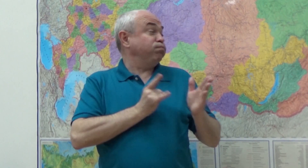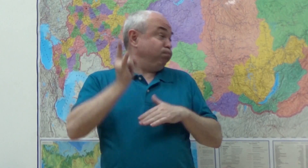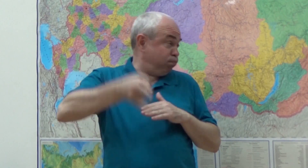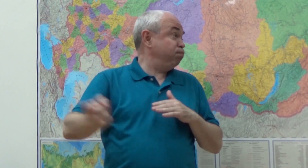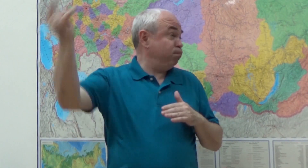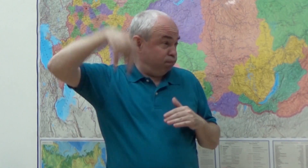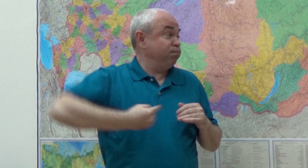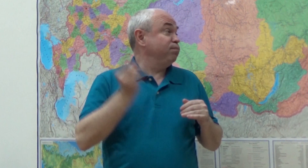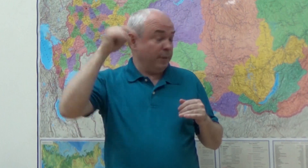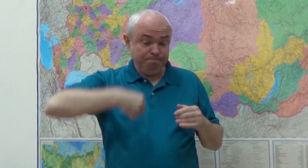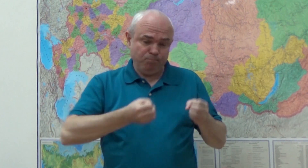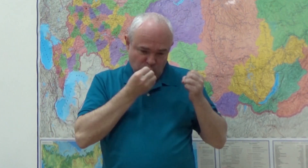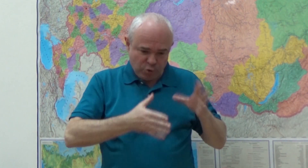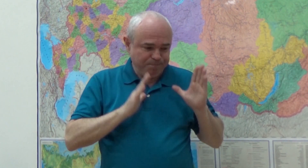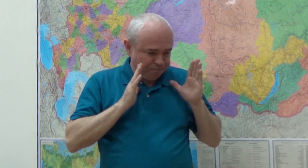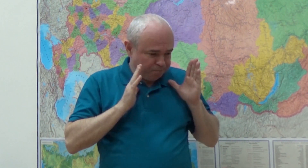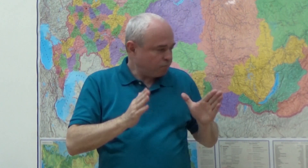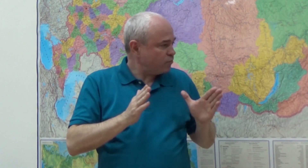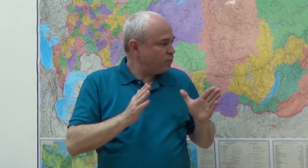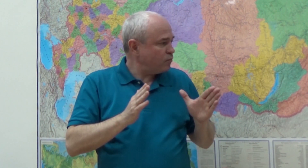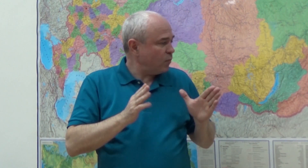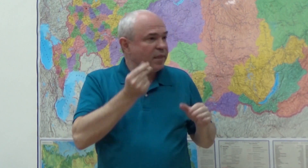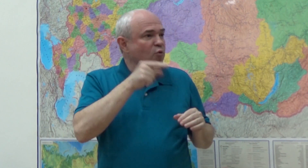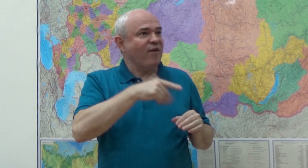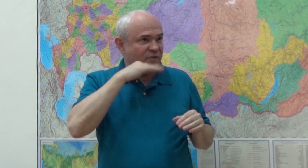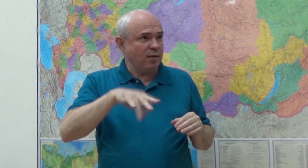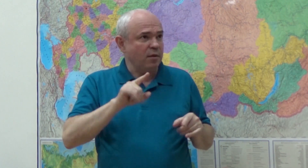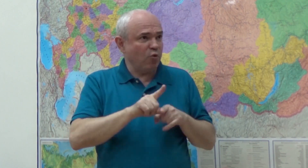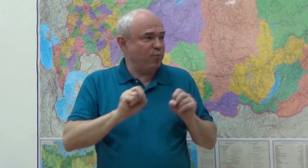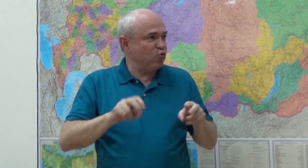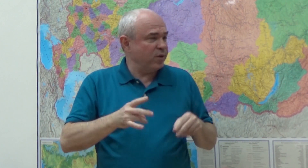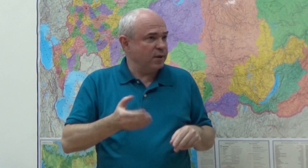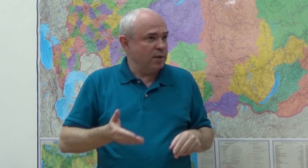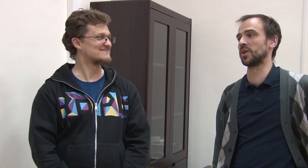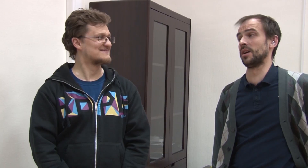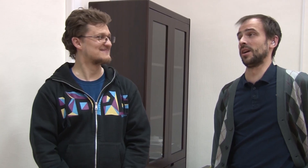Вы будете ездить на машине по всему острову… Хорошо. Денег у вас хватит на такое приключение?